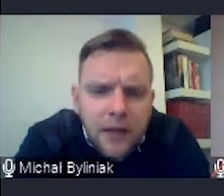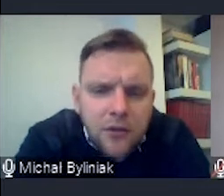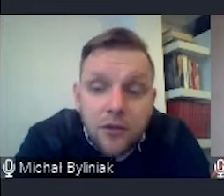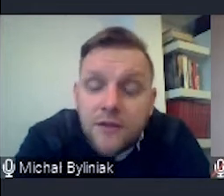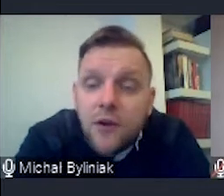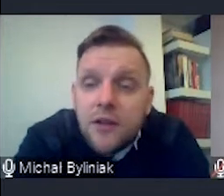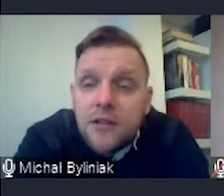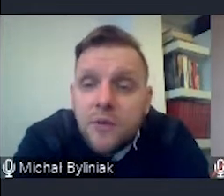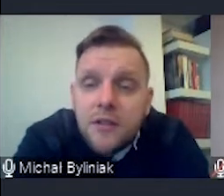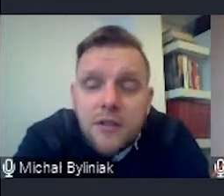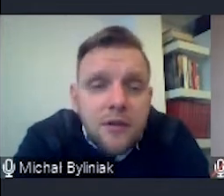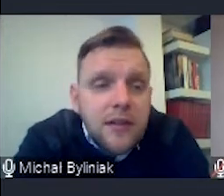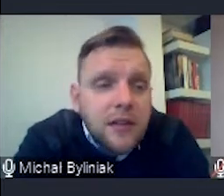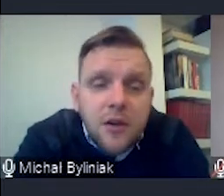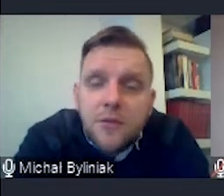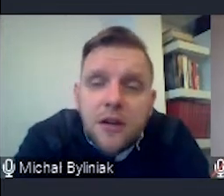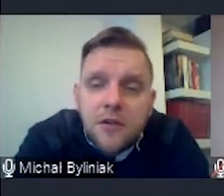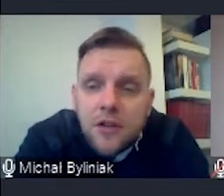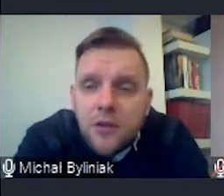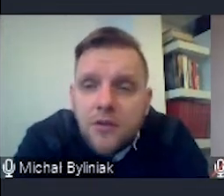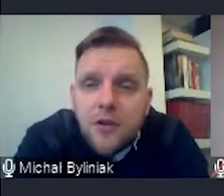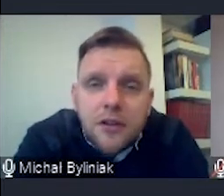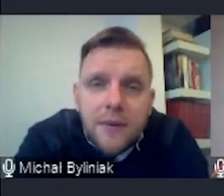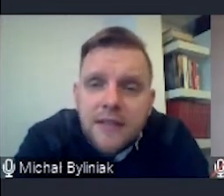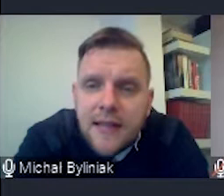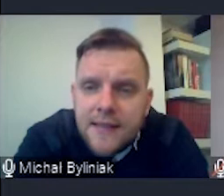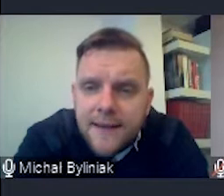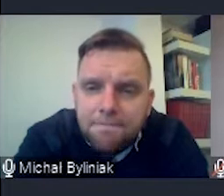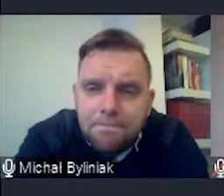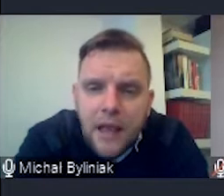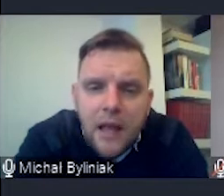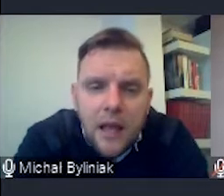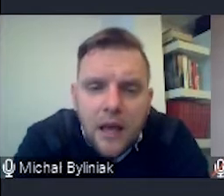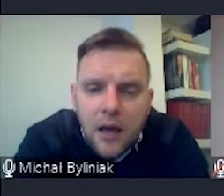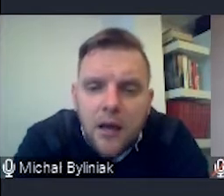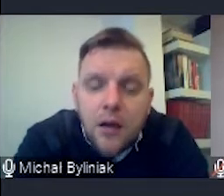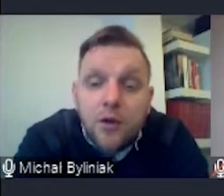Do swojej dyspozycji dostaniecie po zakończeniu szkolenia prezentacje,